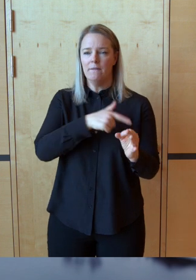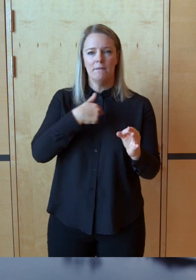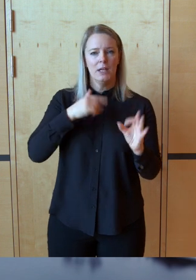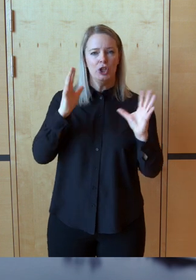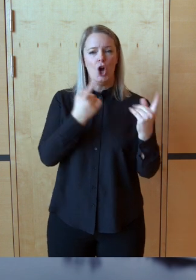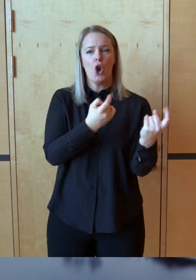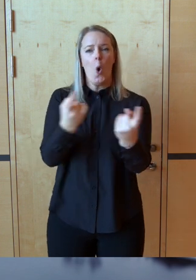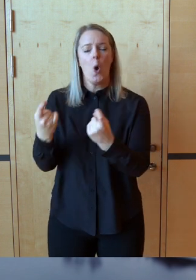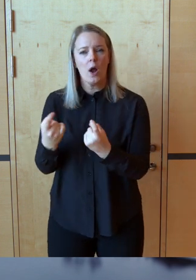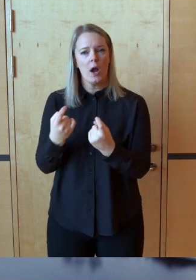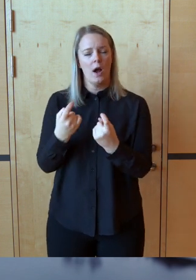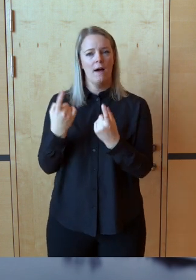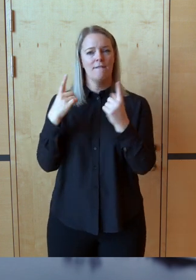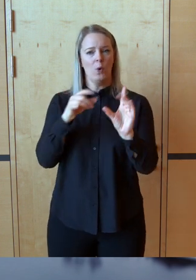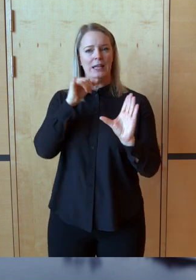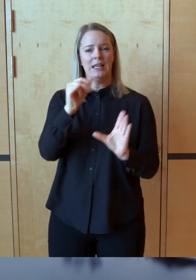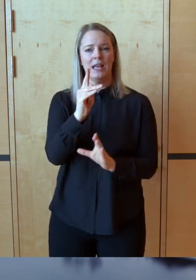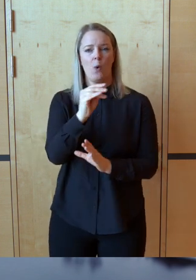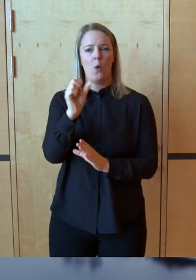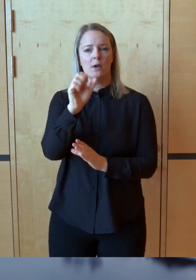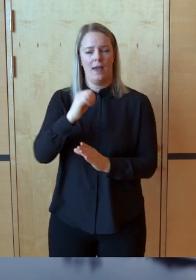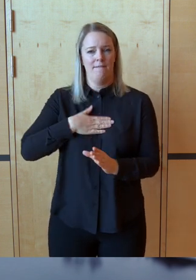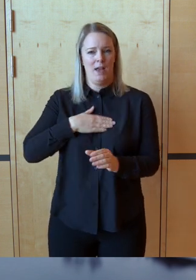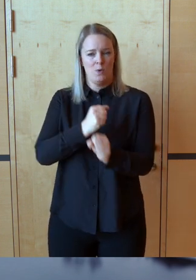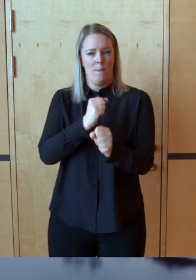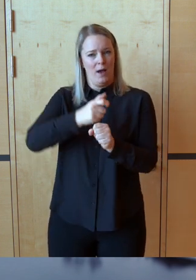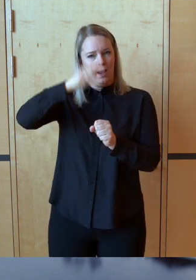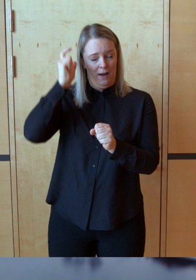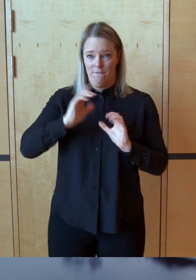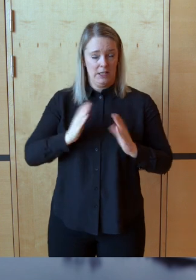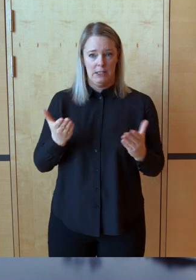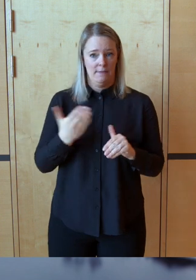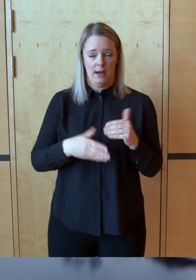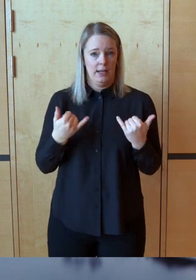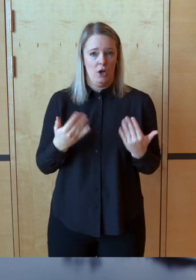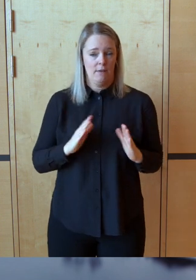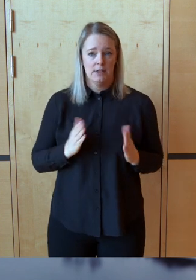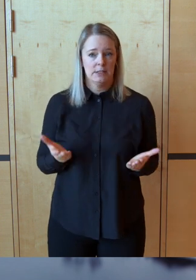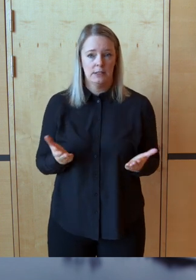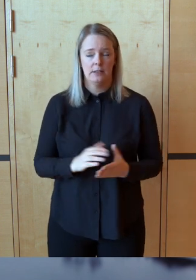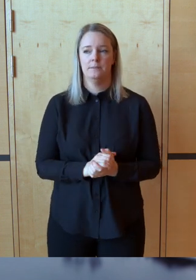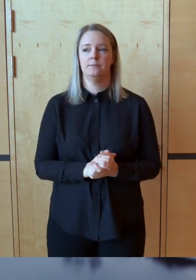Området att bli deltid är det Ja vi är lite finns här deltidsbrandman Och sandbys